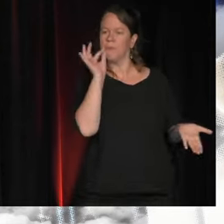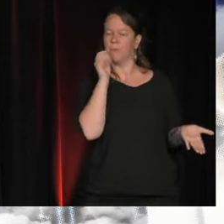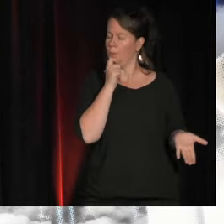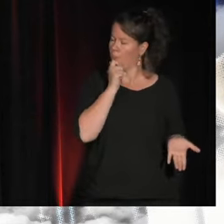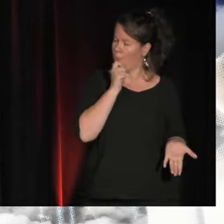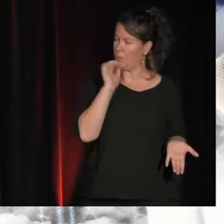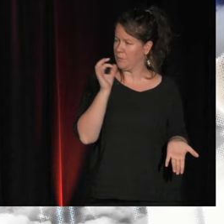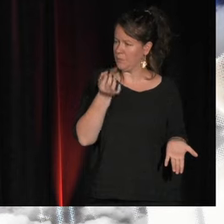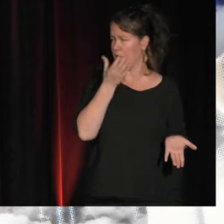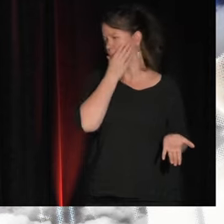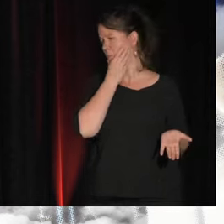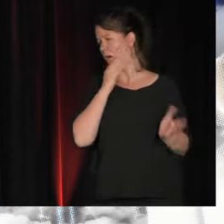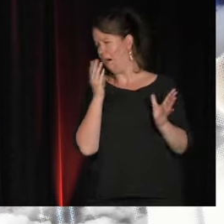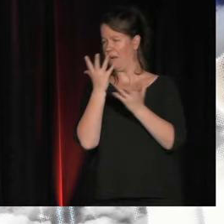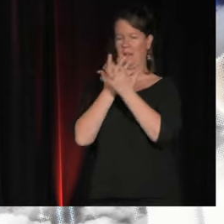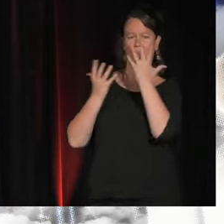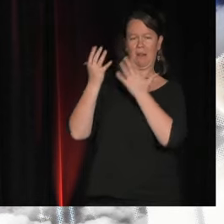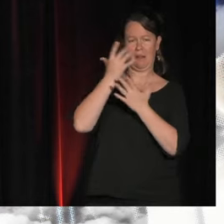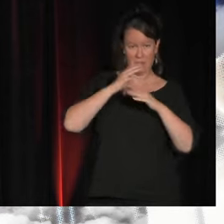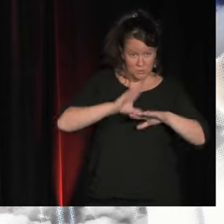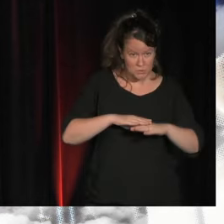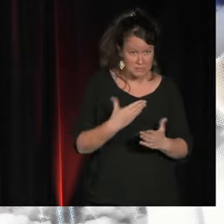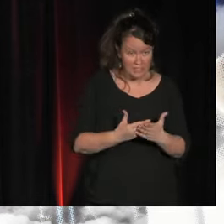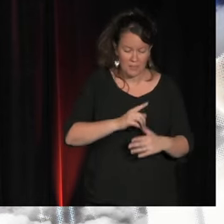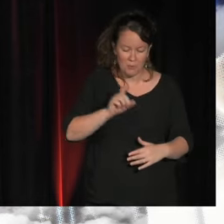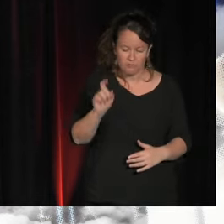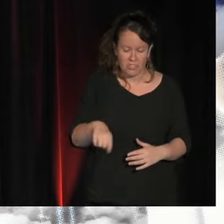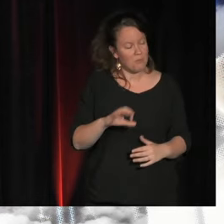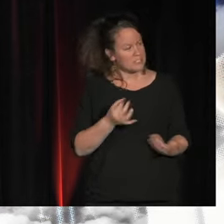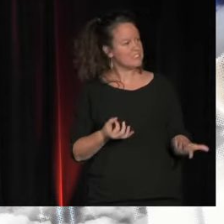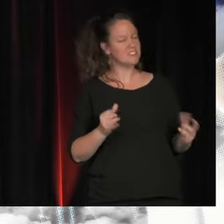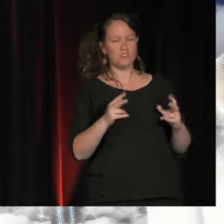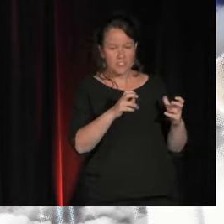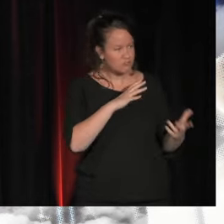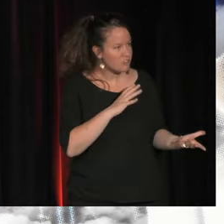"Inside, incroyable." Si, quand même ! Si, quand même, si, incroyable, c'est ouf.